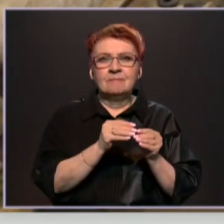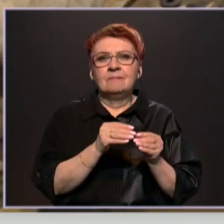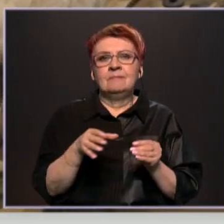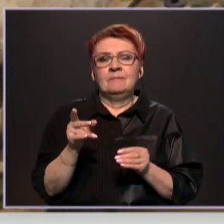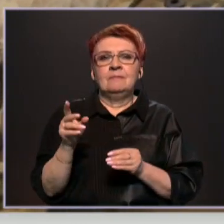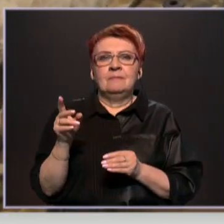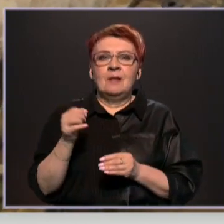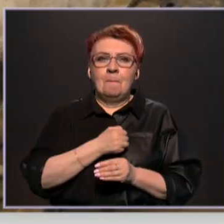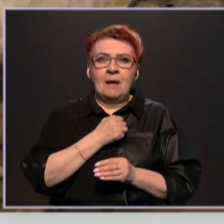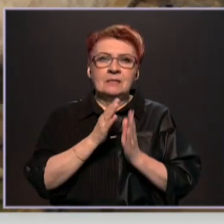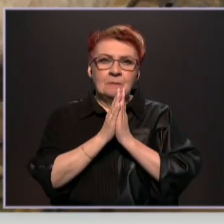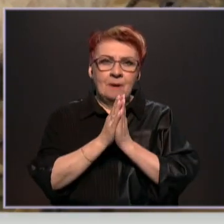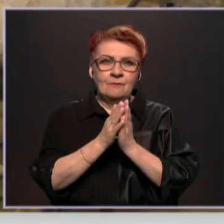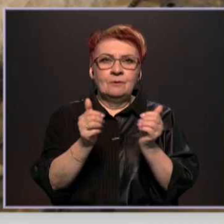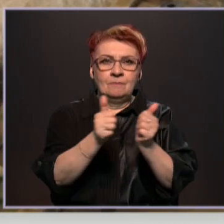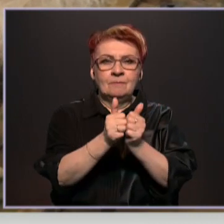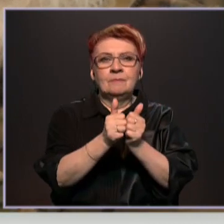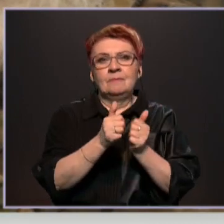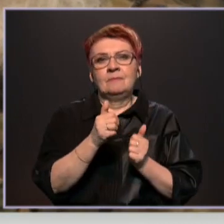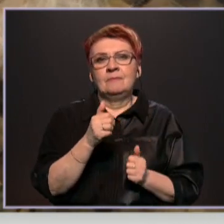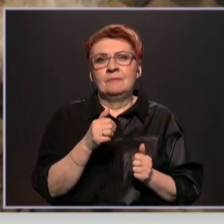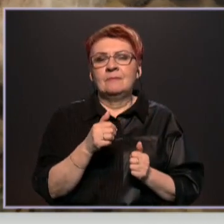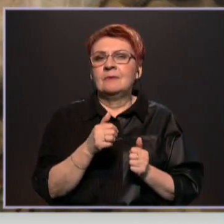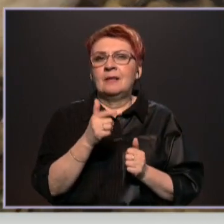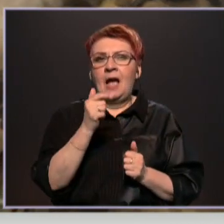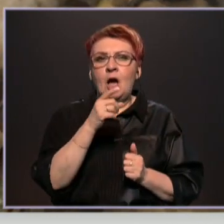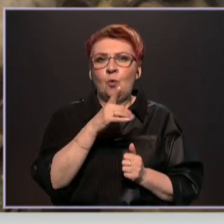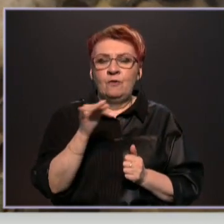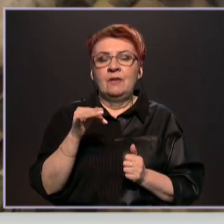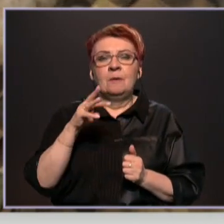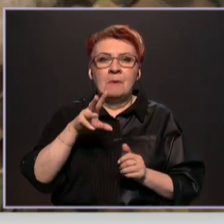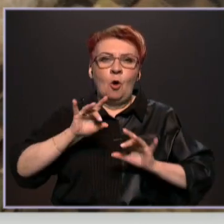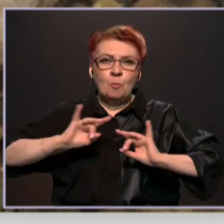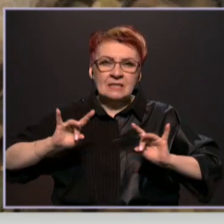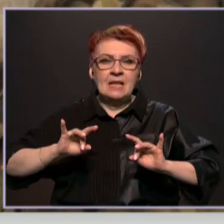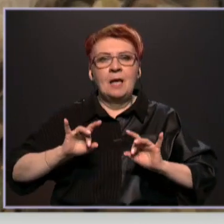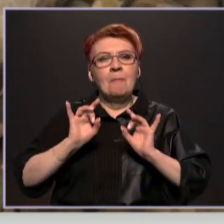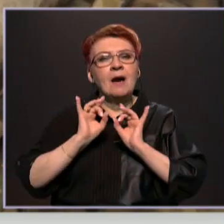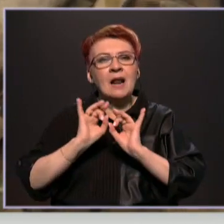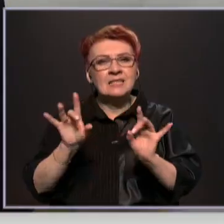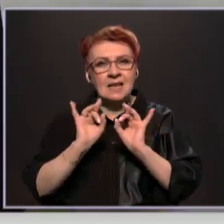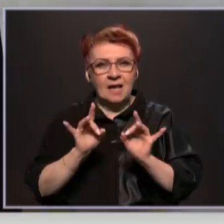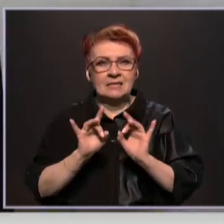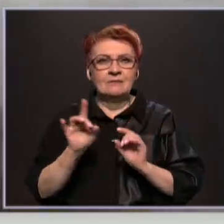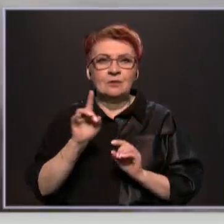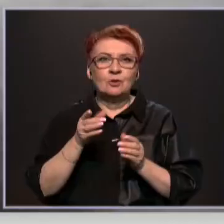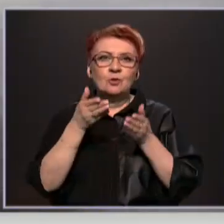помолились около этой хоругвии вот мы везде объясняем рассказываем что здесь вложен не только